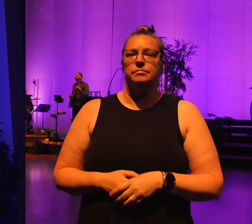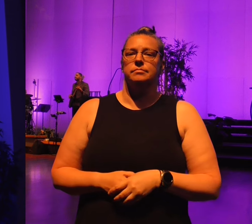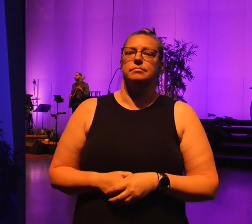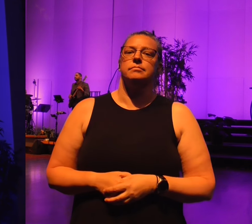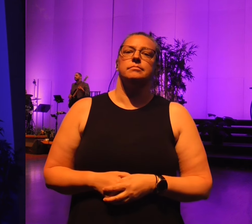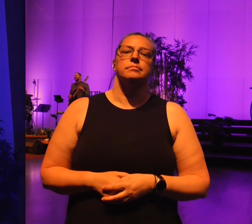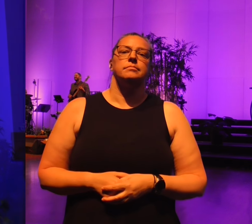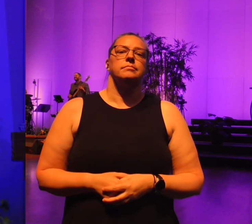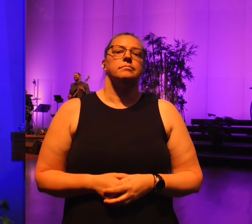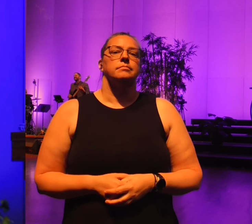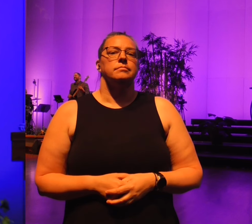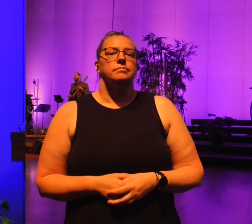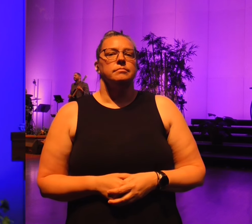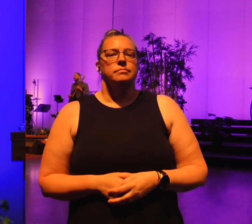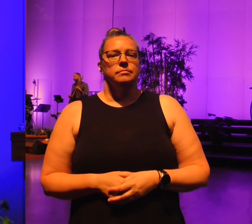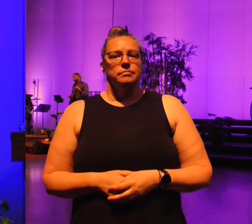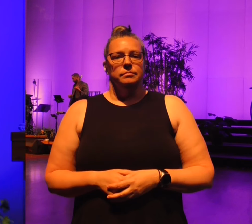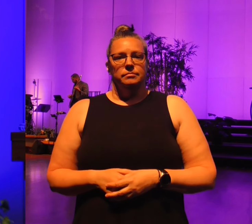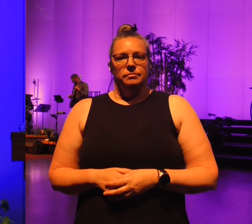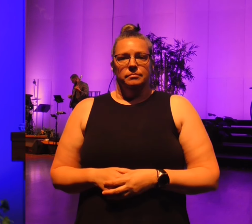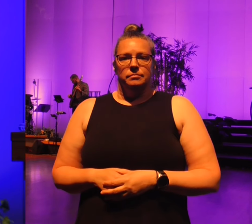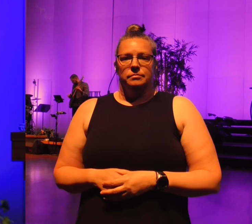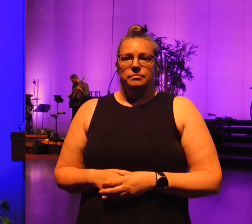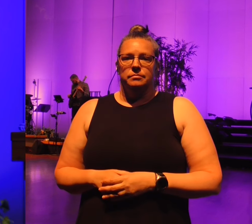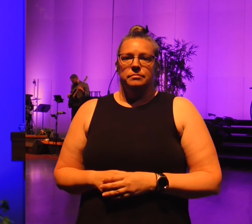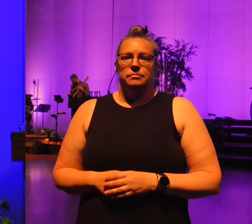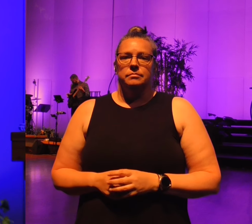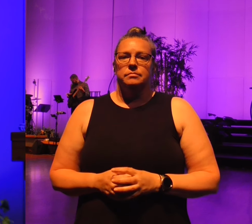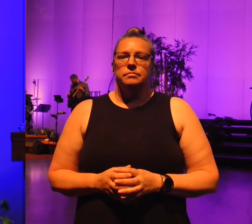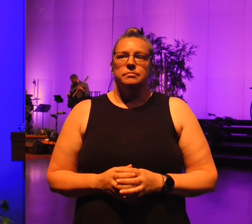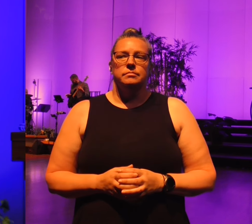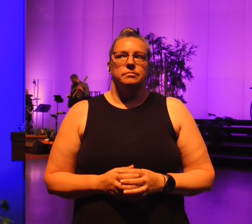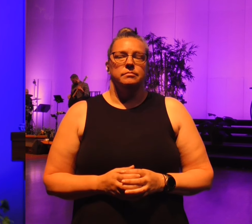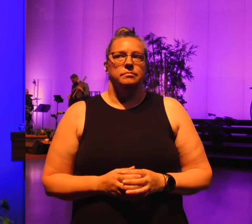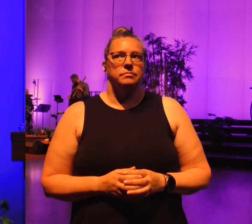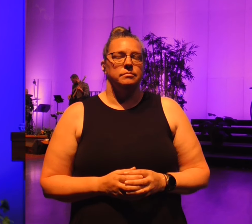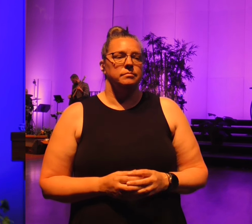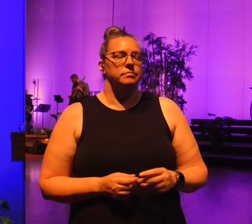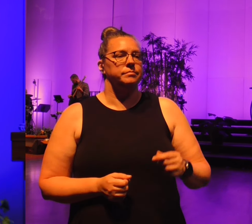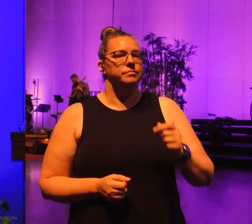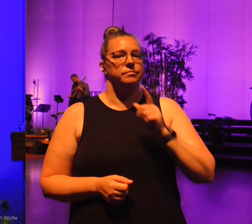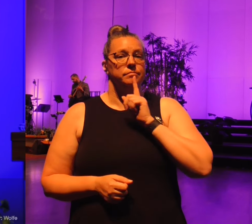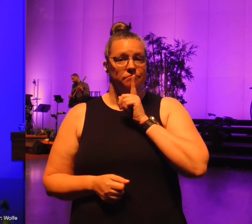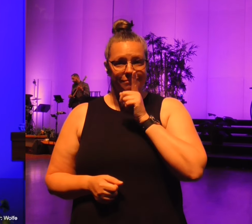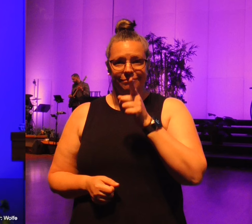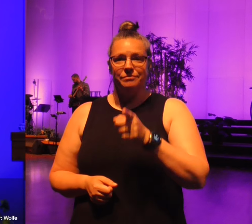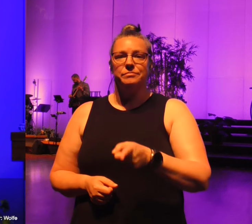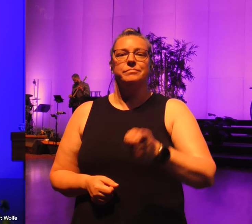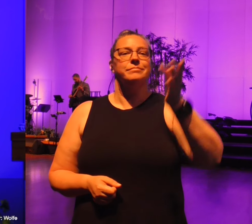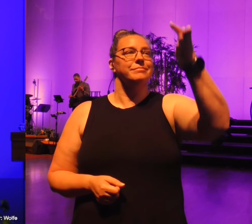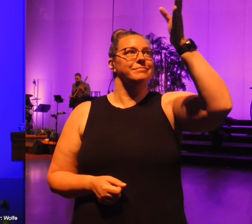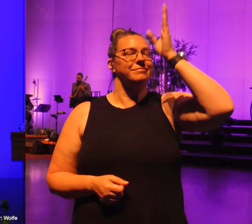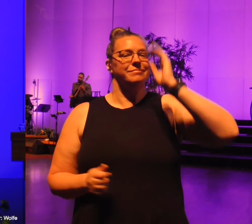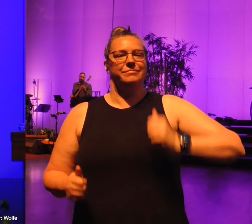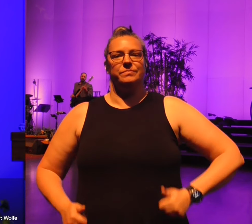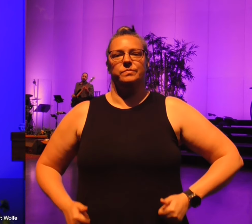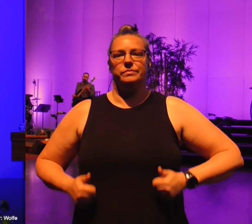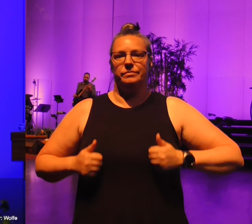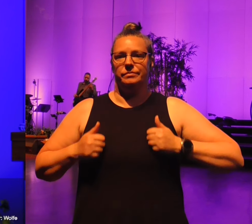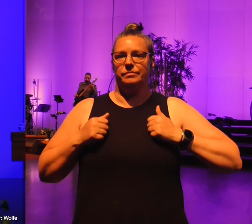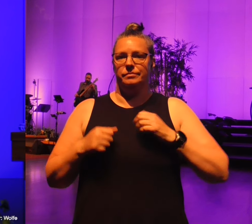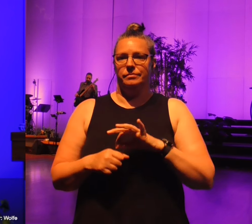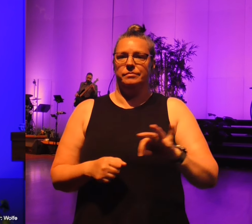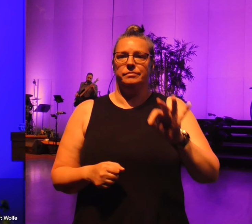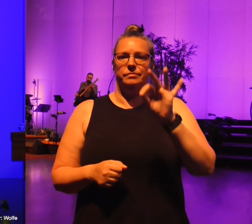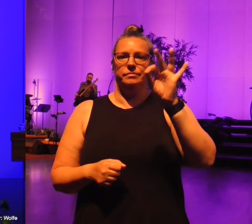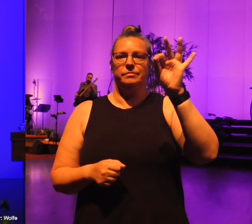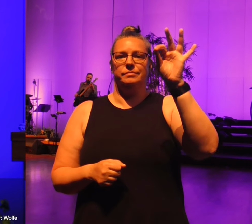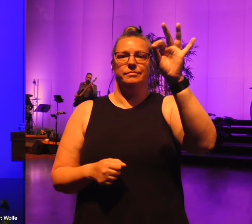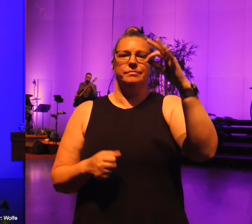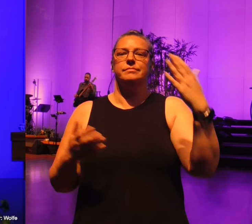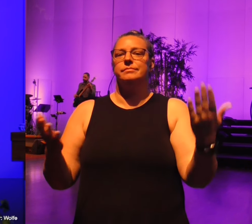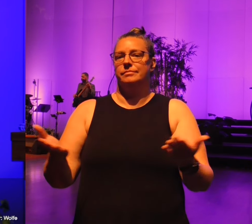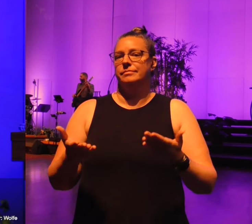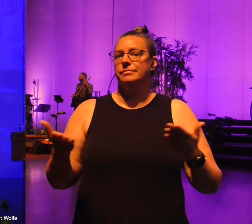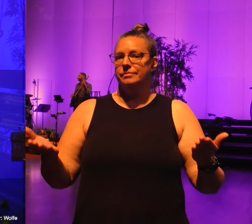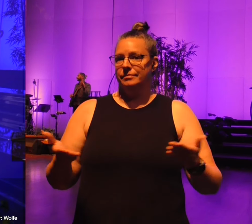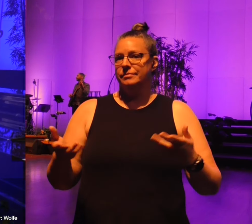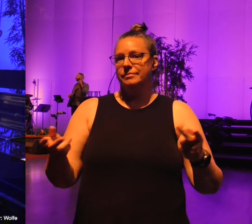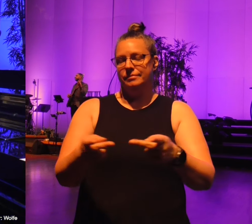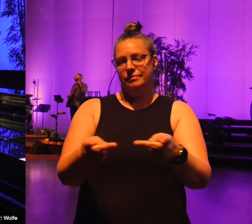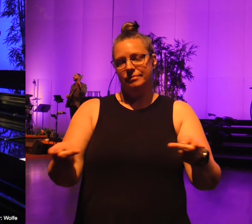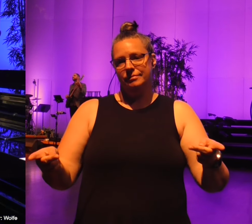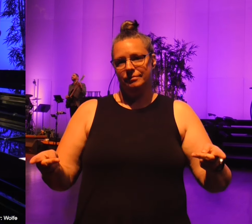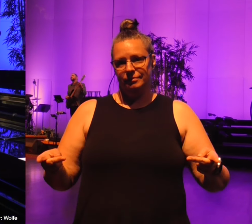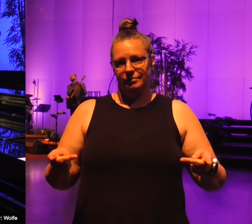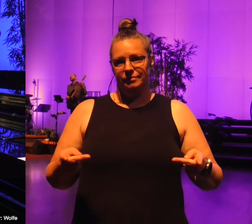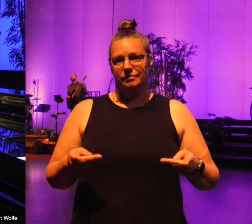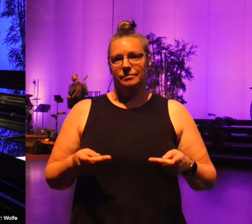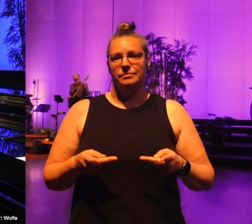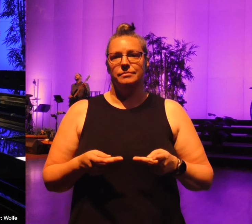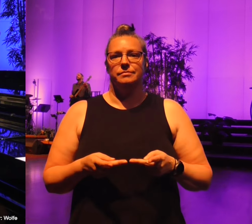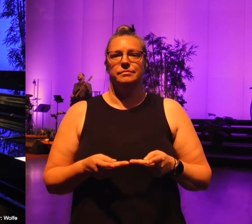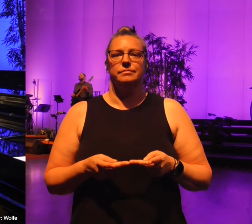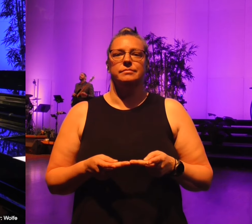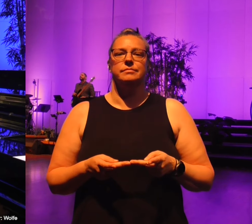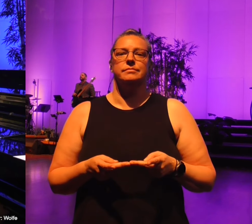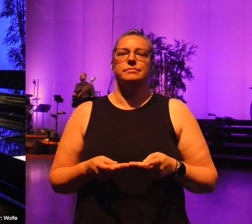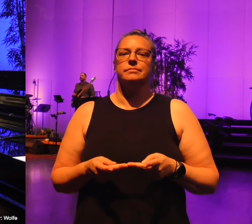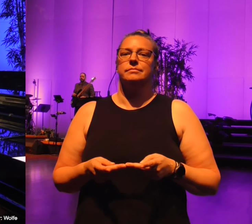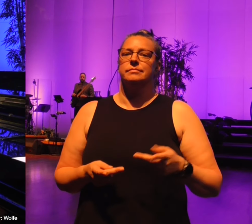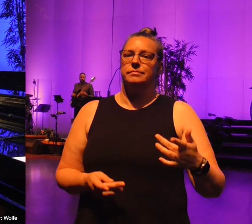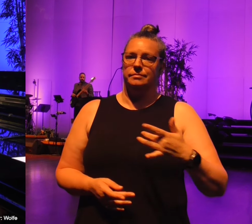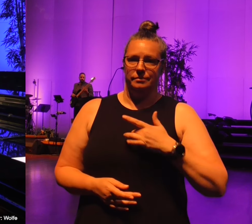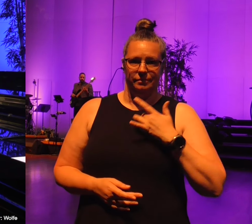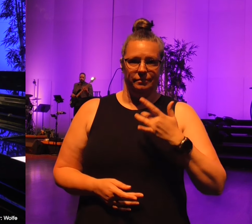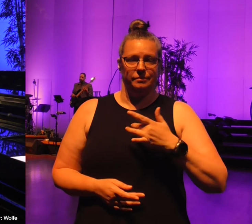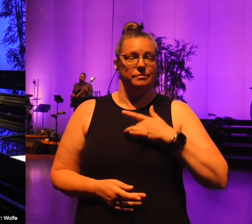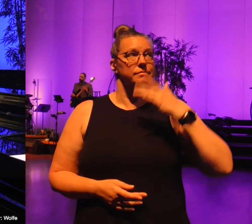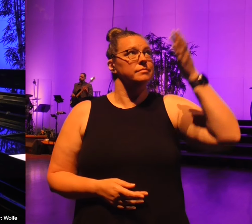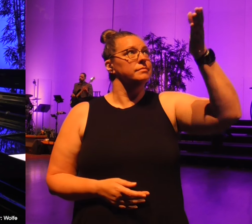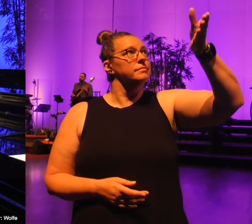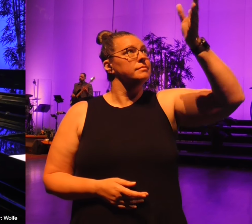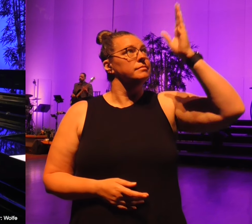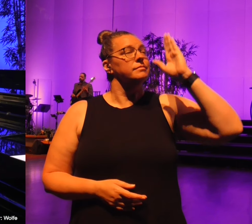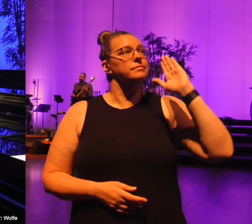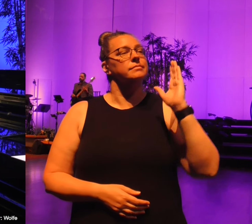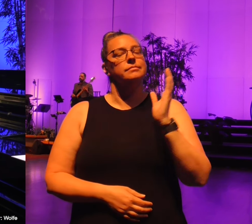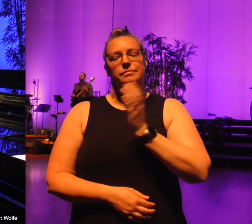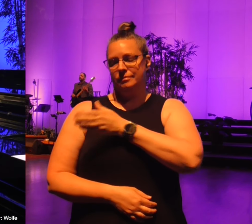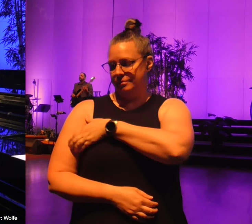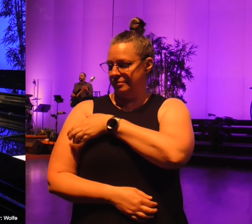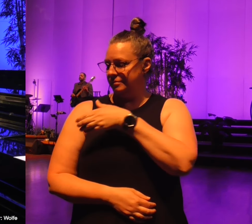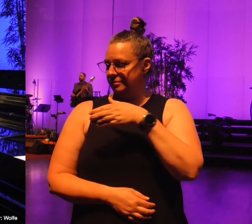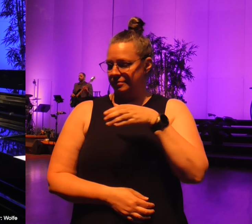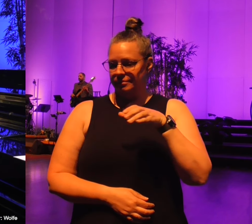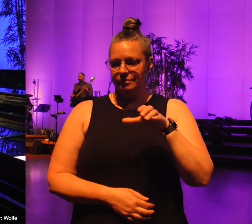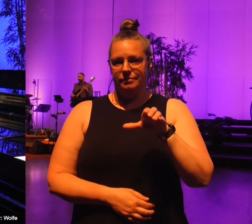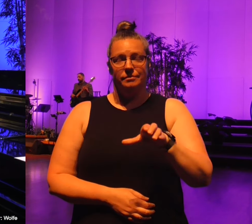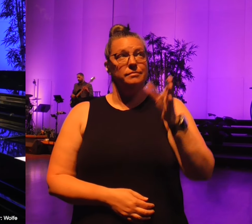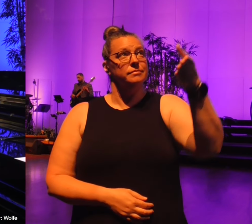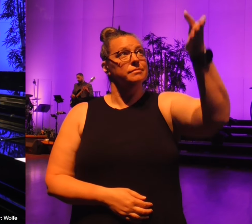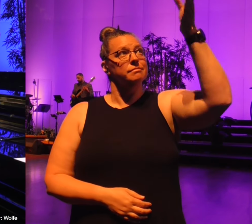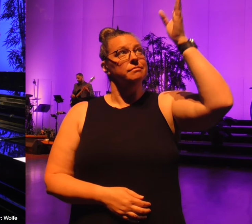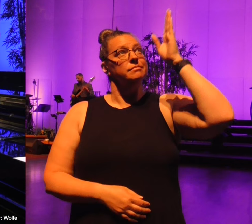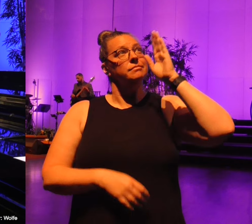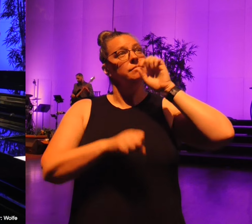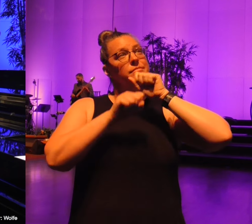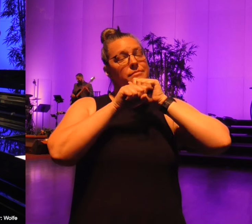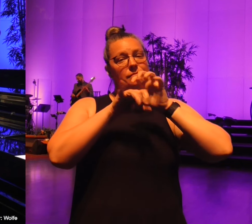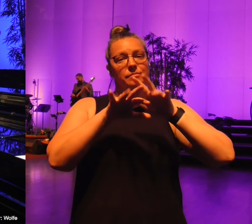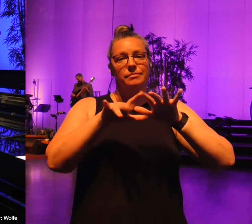Seguramente la presencia de Dios está en este lugar Puedo sentir el gran poder y la